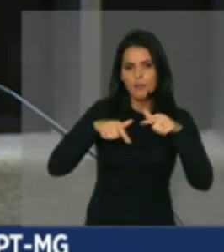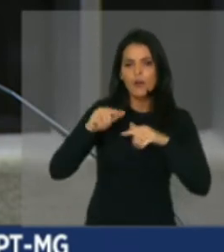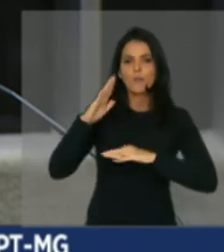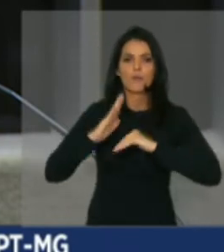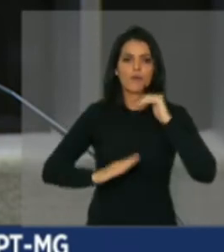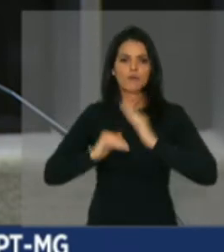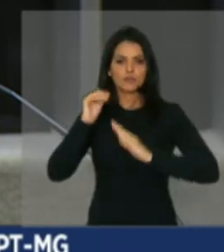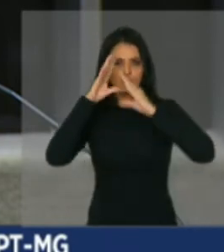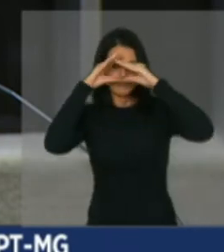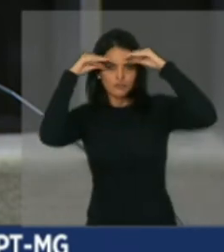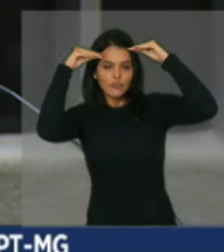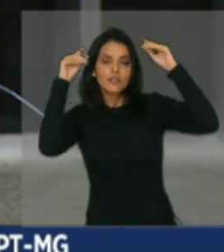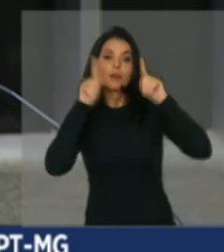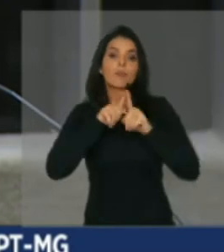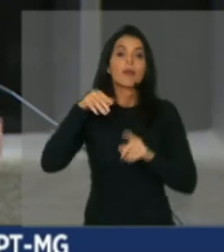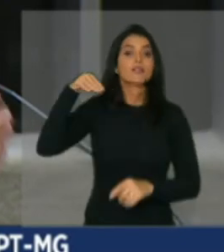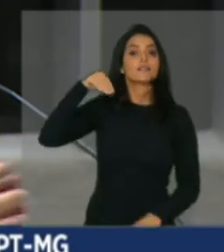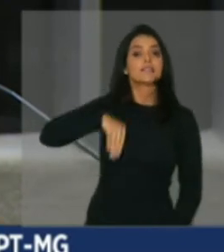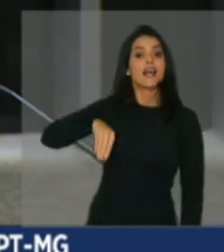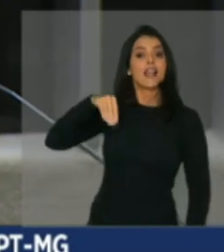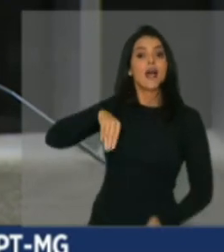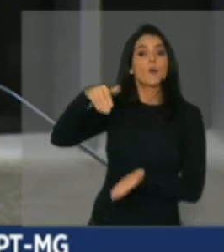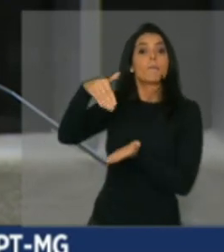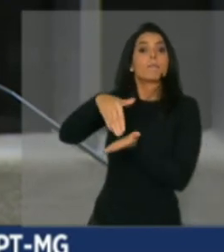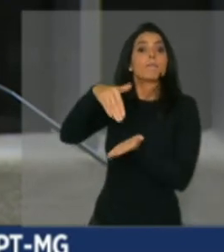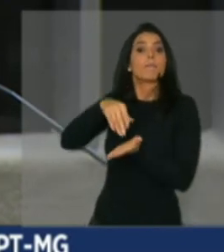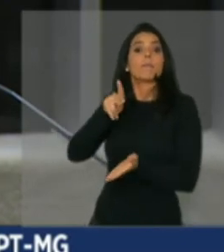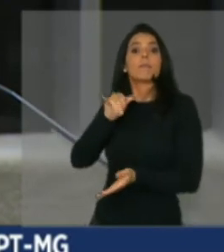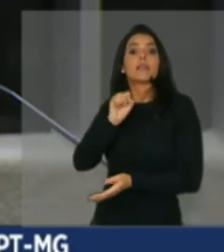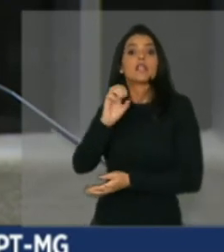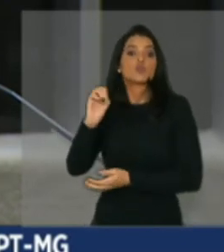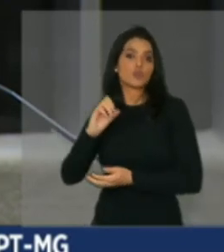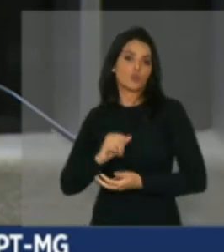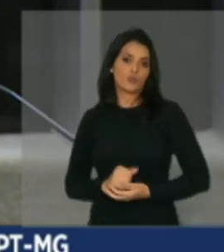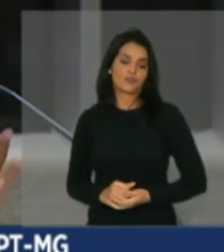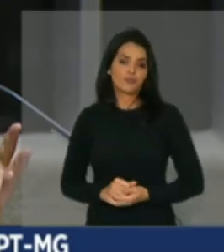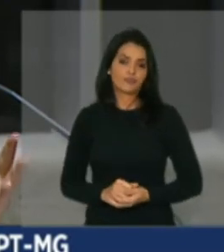SALARIAL. ENTÃO, FAÇO ESTE APELO, PRESIDENTE, QUE O COLÉGIO DE LÍDERES POSSAM